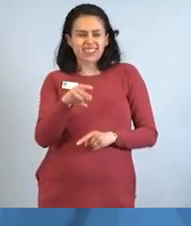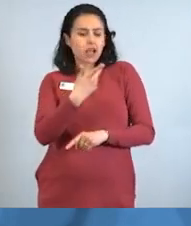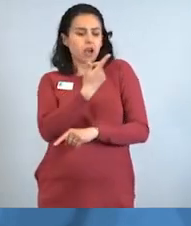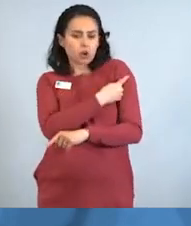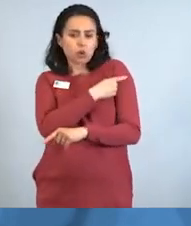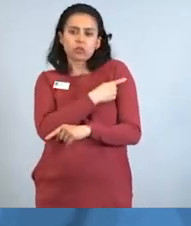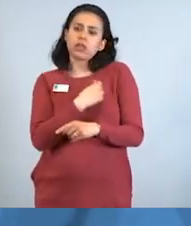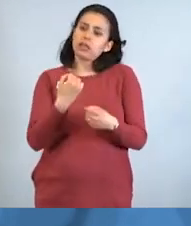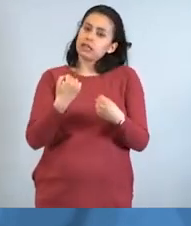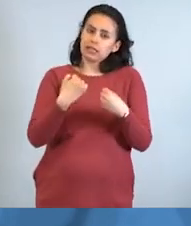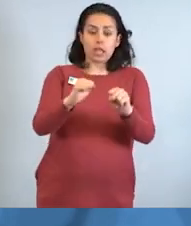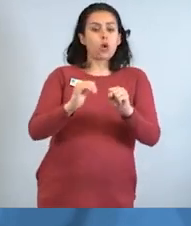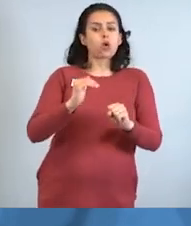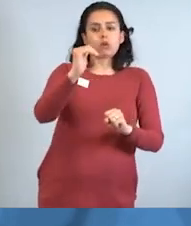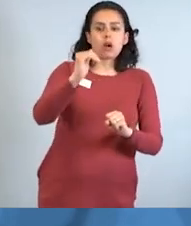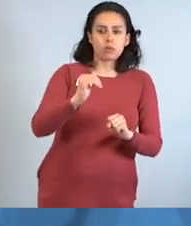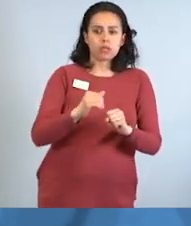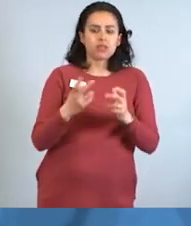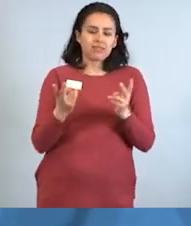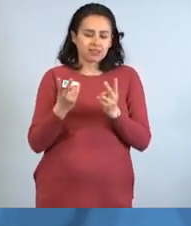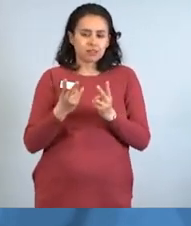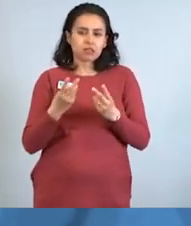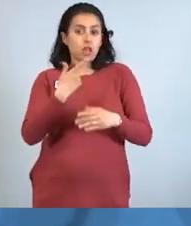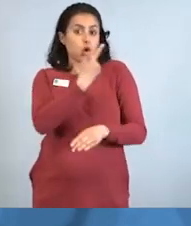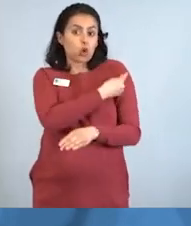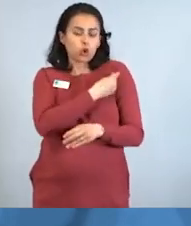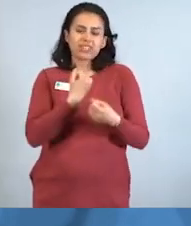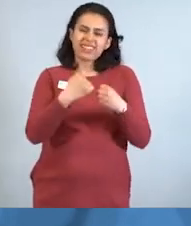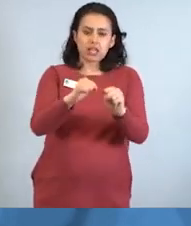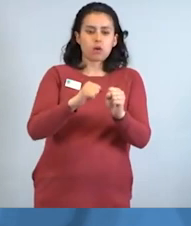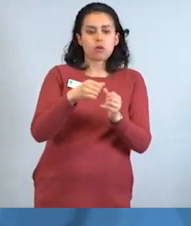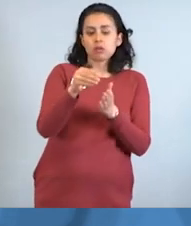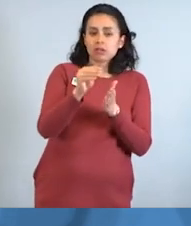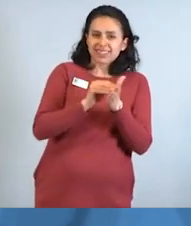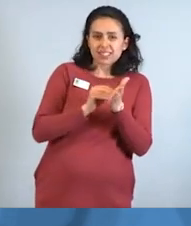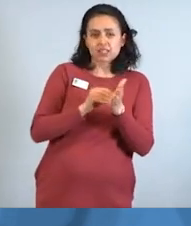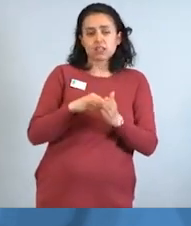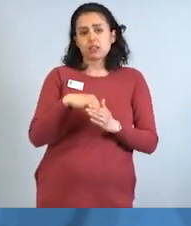kun teho lasketaan tällaisesta matemaattisessa kaavasta, et rokotteen teho on yksi miinus riskisuhde,